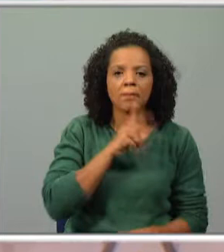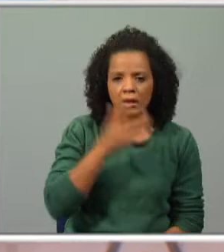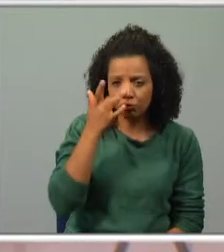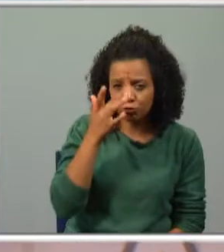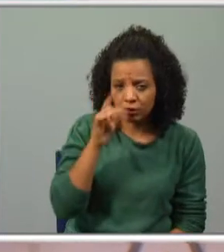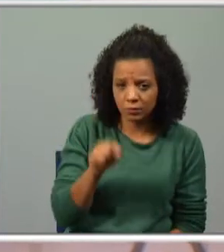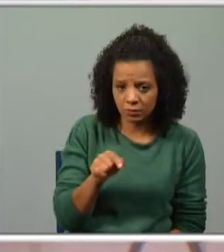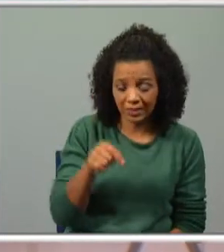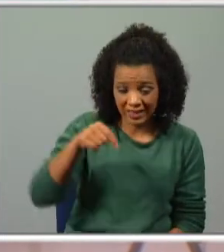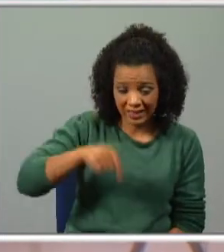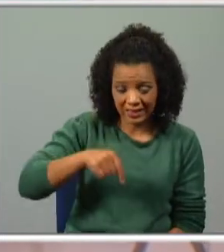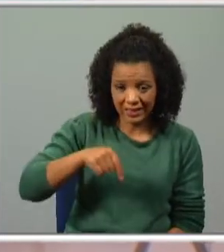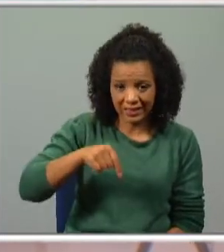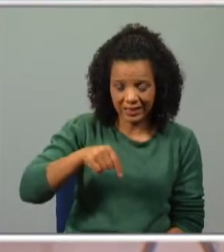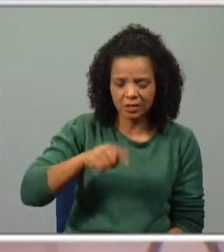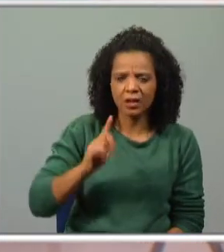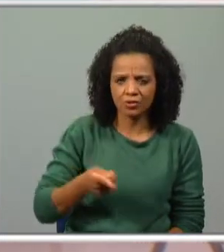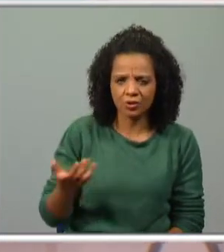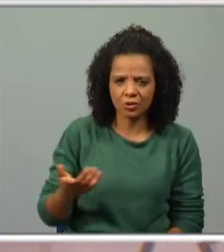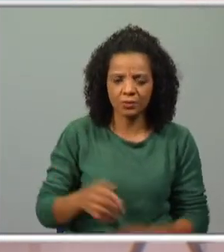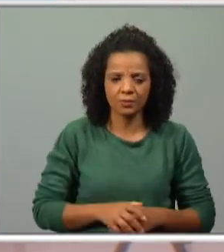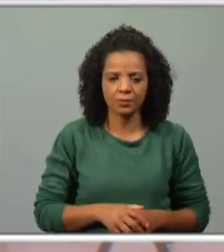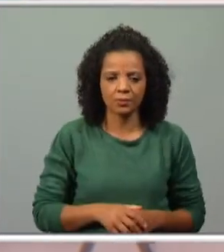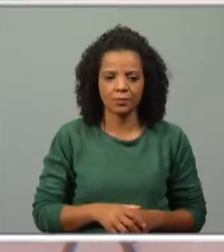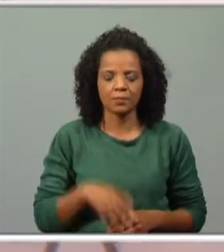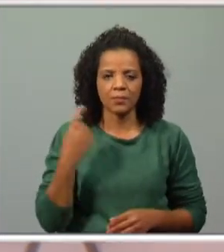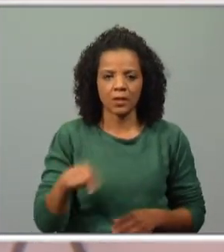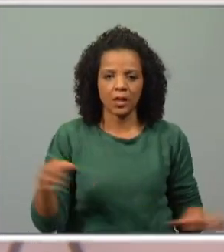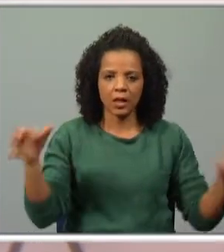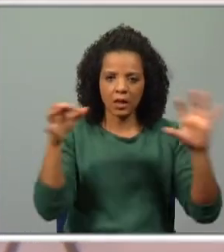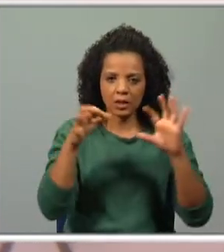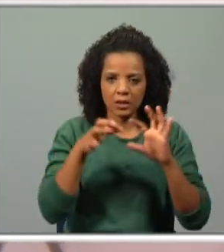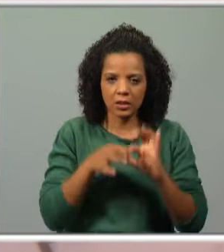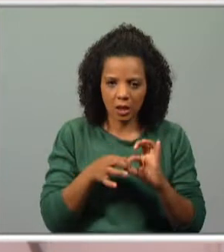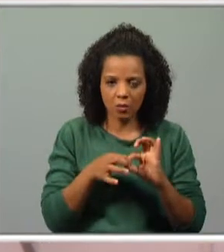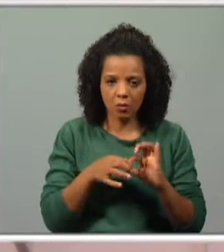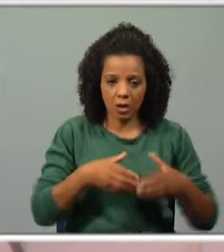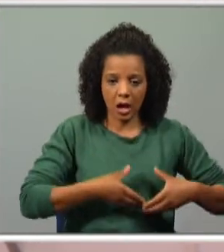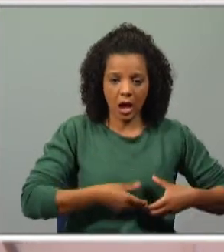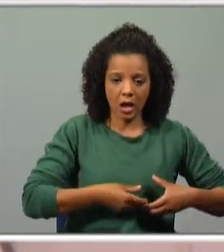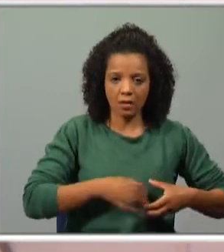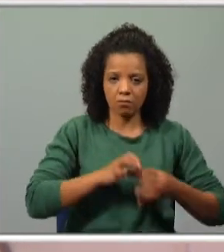aqui neste caso vai ter uma ligação uma relação com a águia que nada tem a ver 在這種情況下，將有一個連接與鷹無關的關係